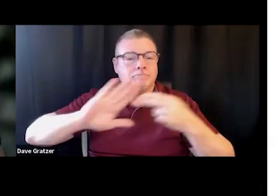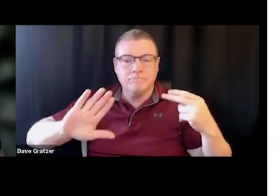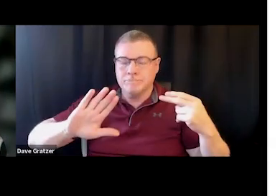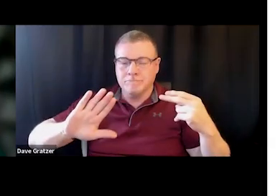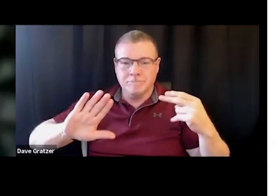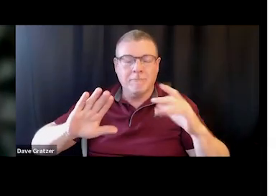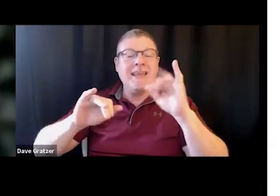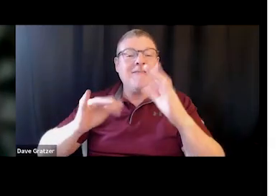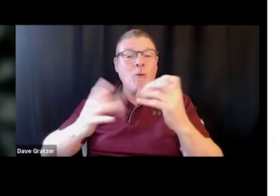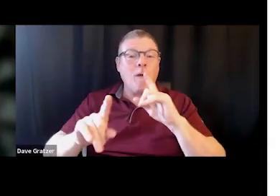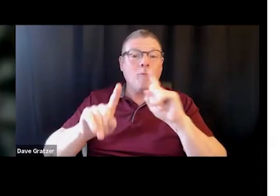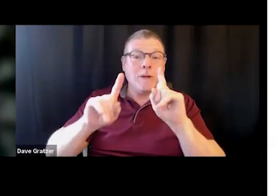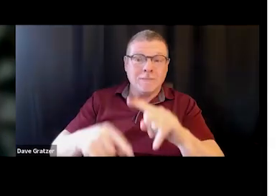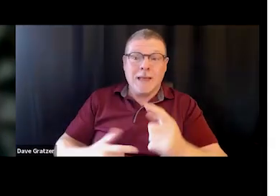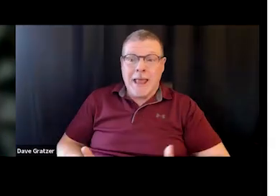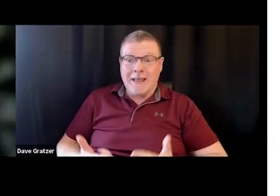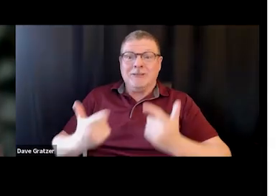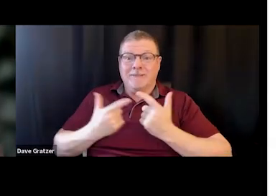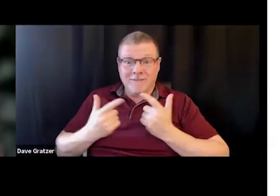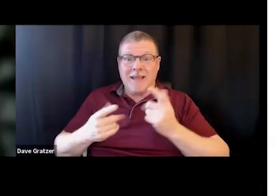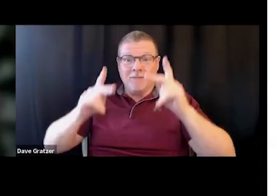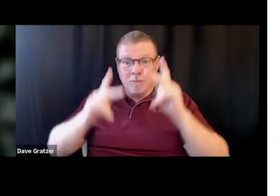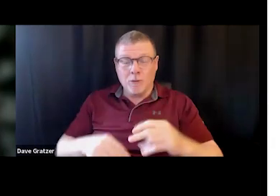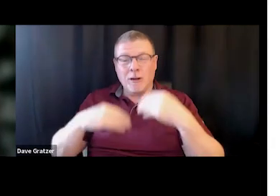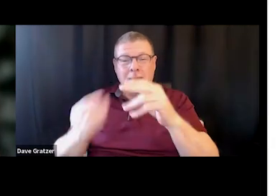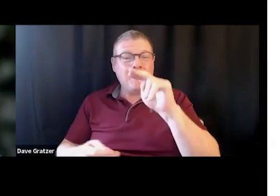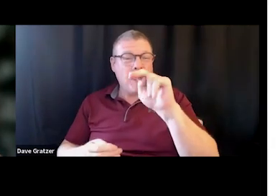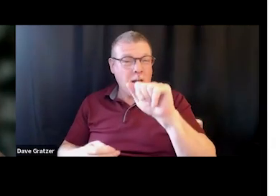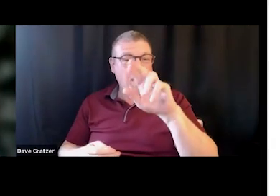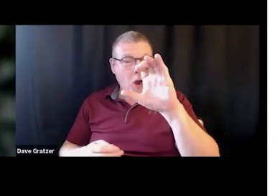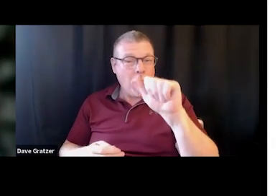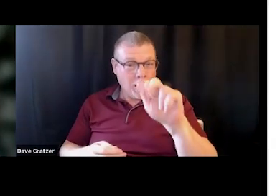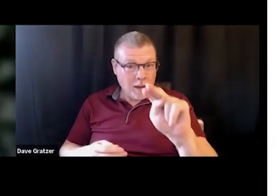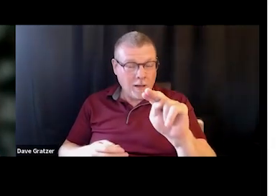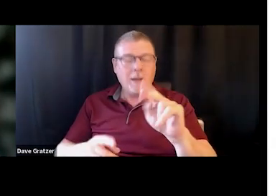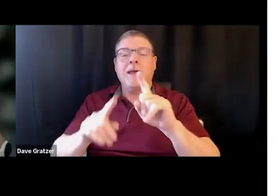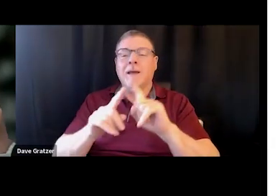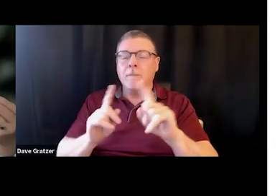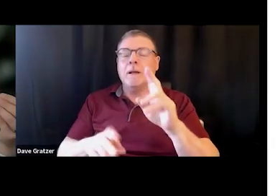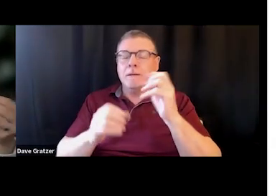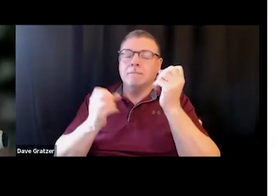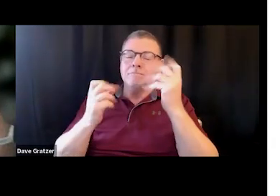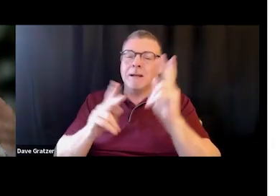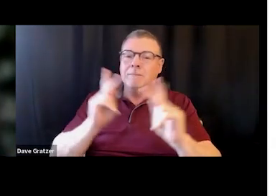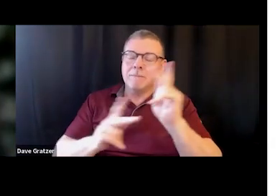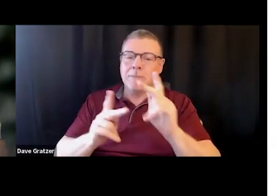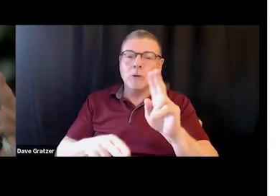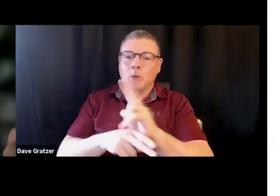y queremos ayudar a la persona a sobrevivir ese evento. Y muchas veces el enfoque después de eso está en el uso de sustancias y la reducción de daños